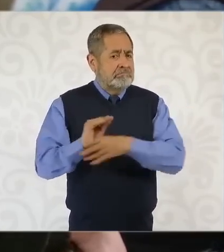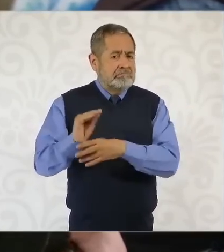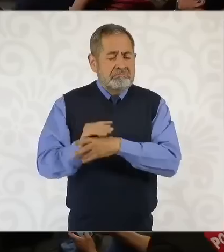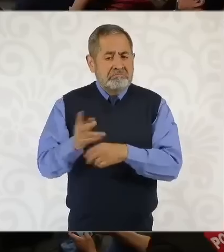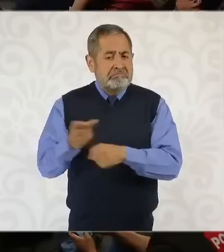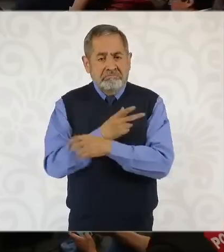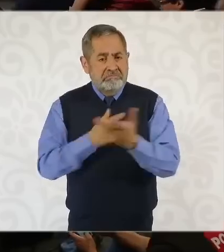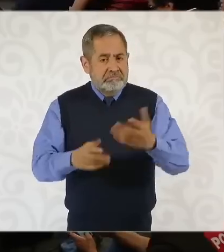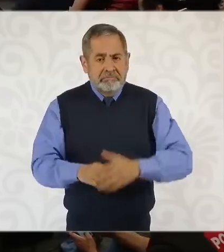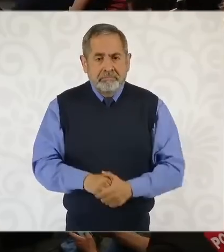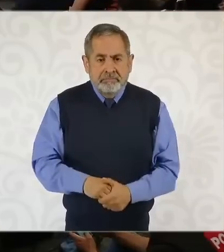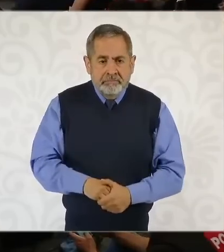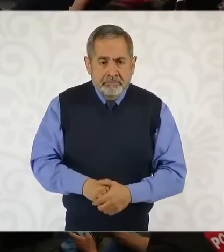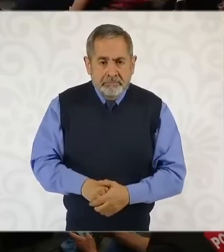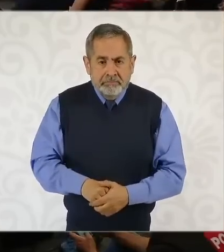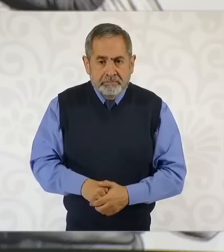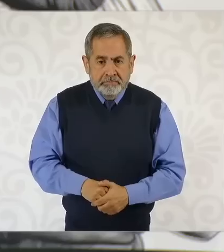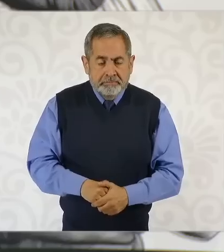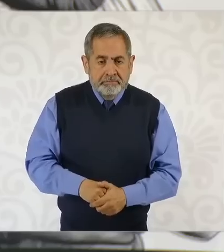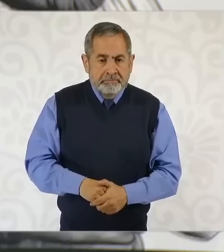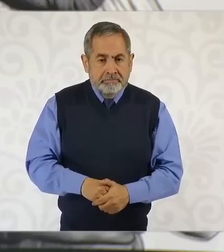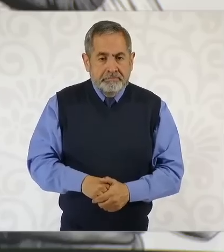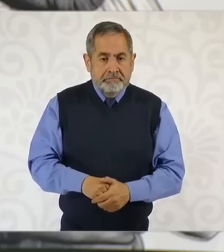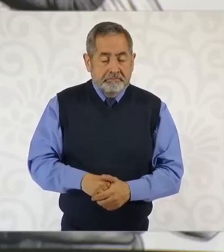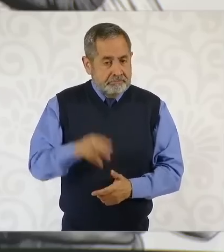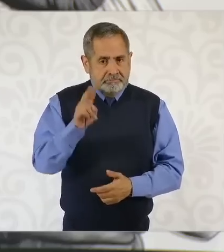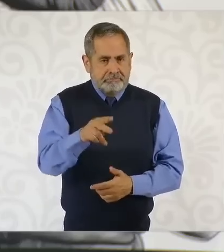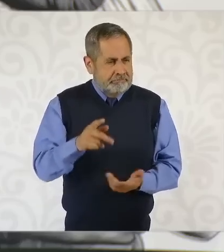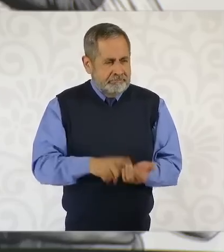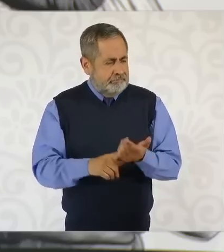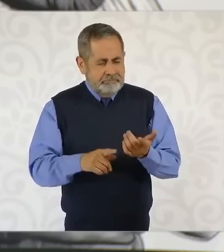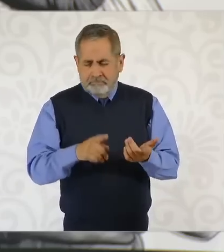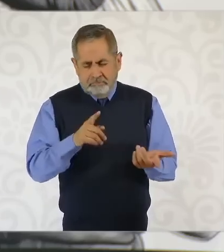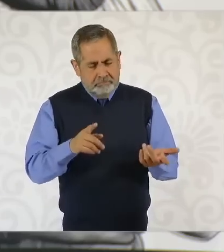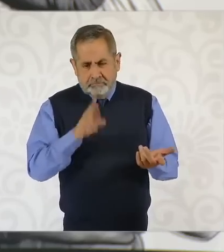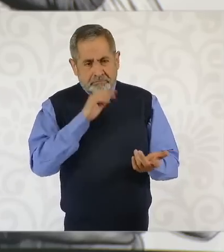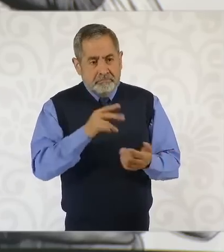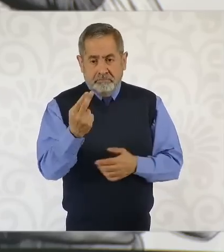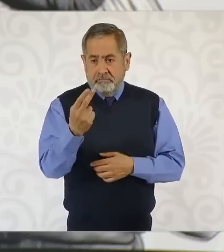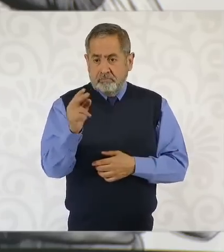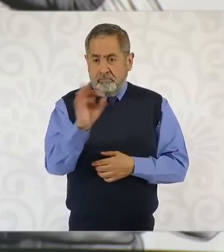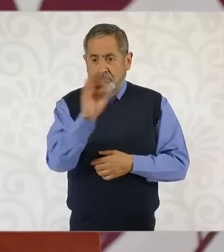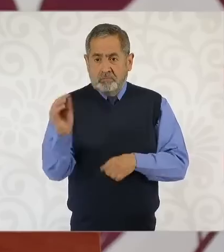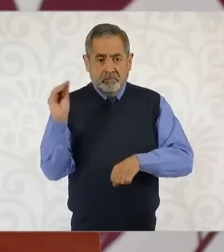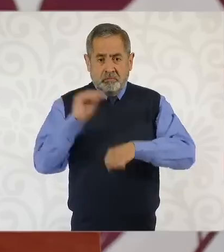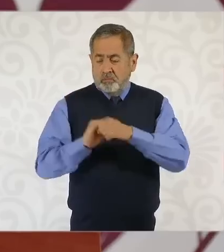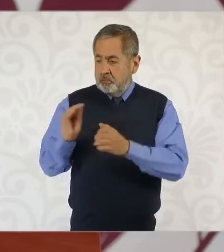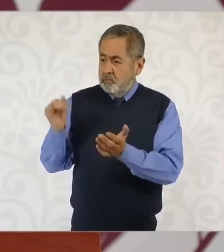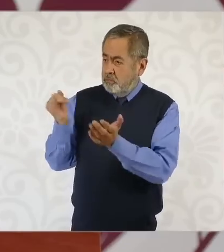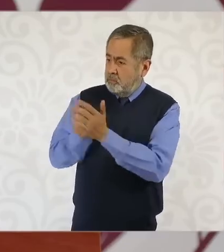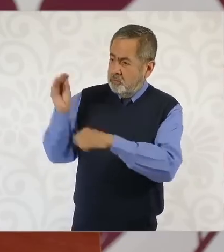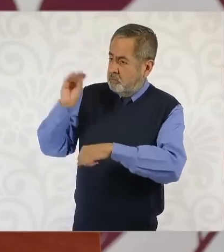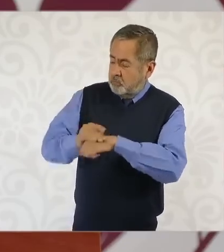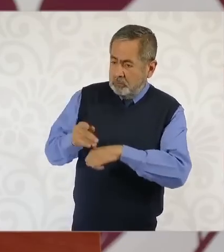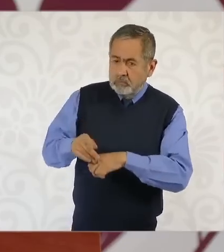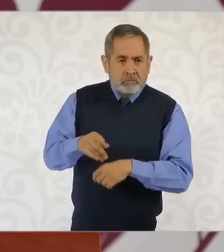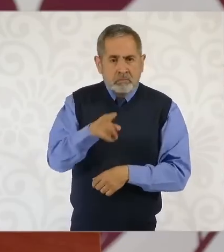sí Pues en realidad es un hecho al poner 25% de aranceles pues está totalmente fuera del tratado